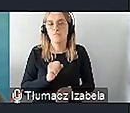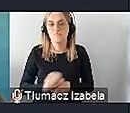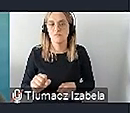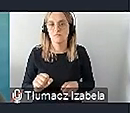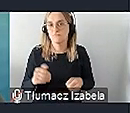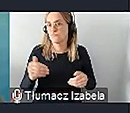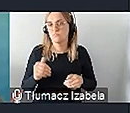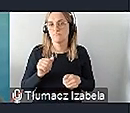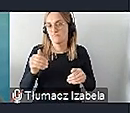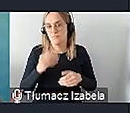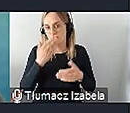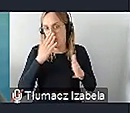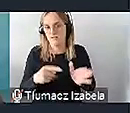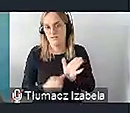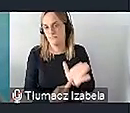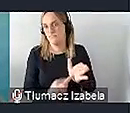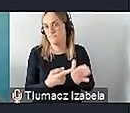Biznes można przedstawić na przykład tak.